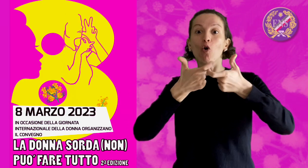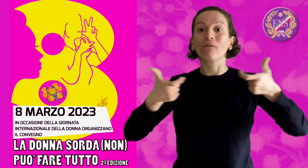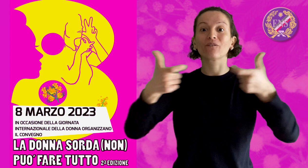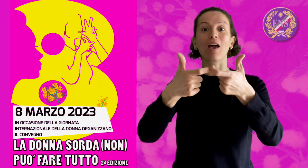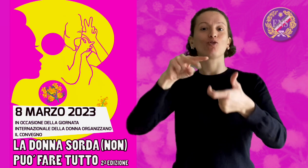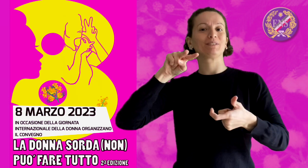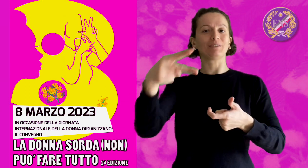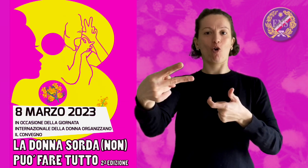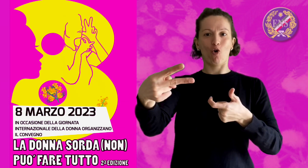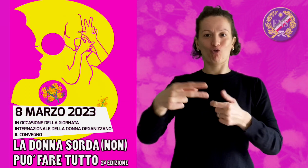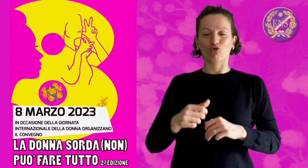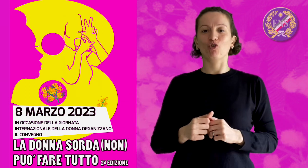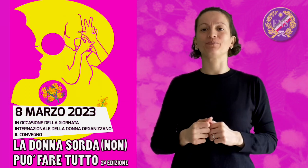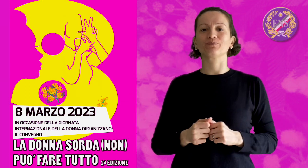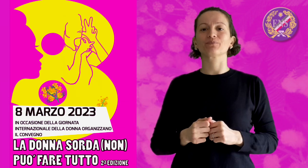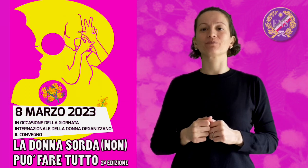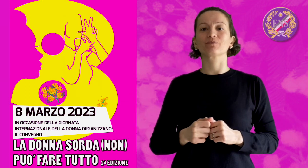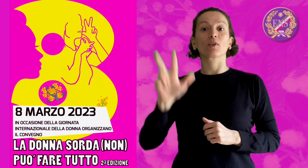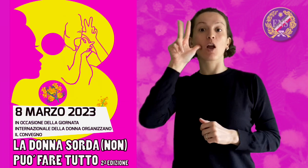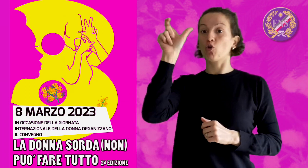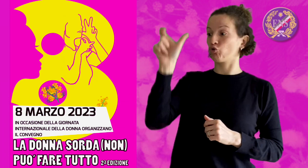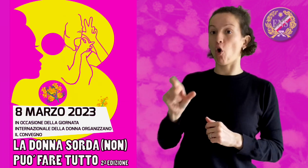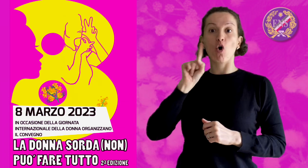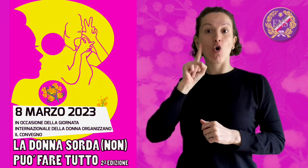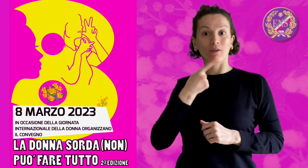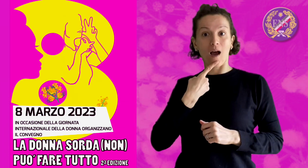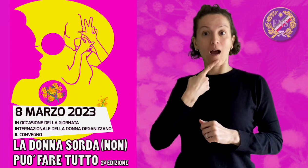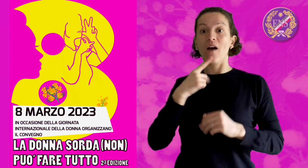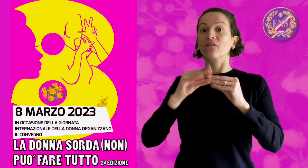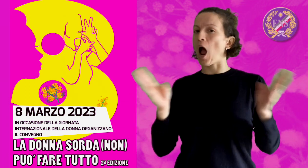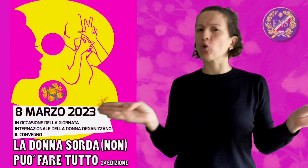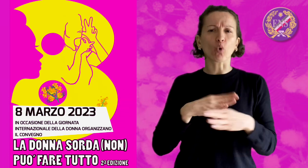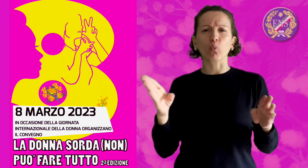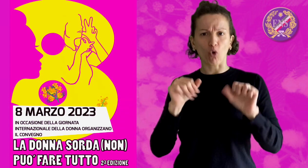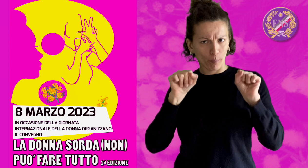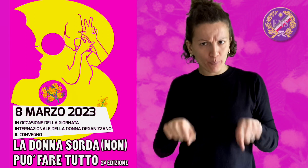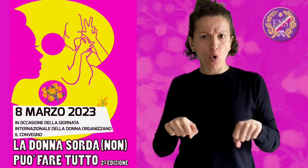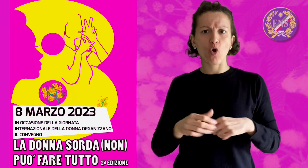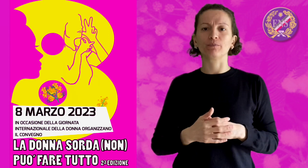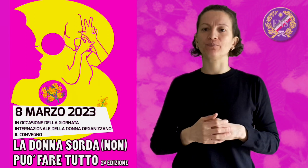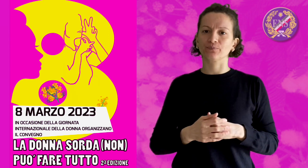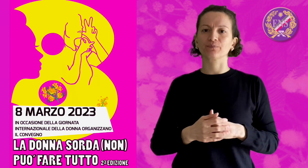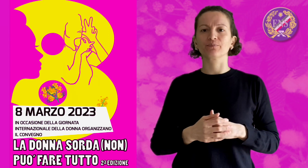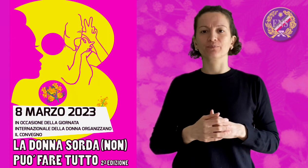ci sarà la seconda edizione del convegno “La Donna Sorda (non) può fare tutto”!